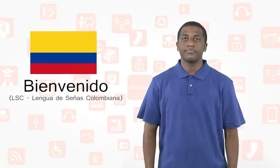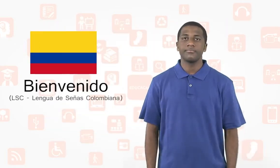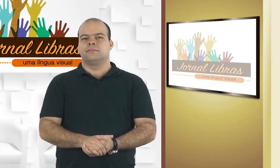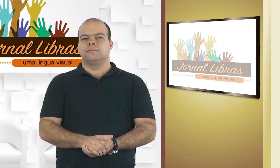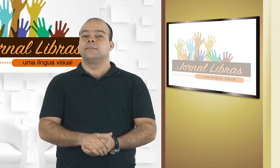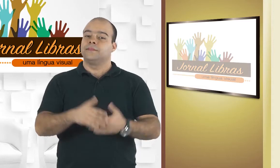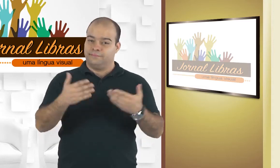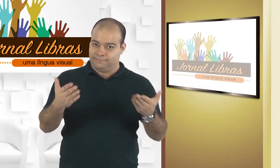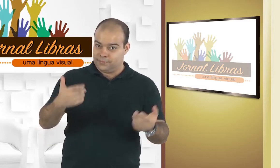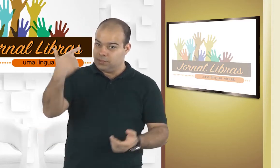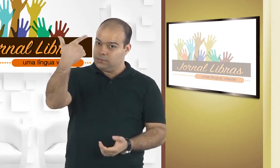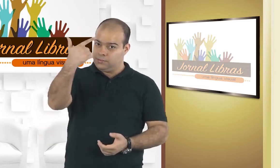Viu?